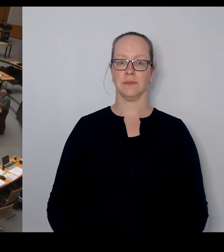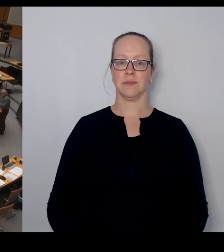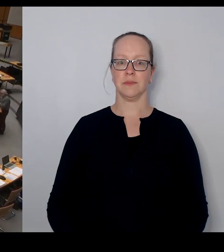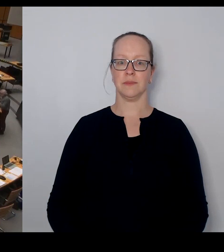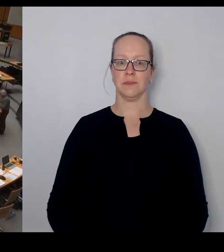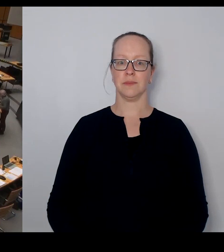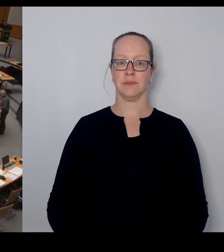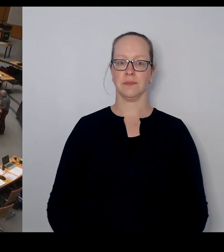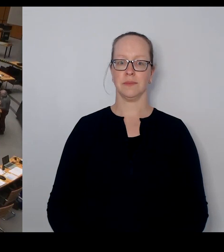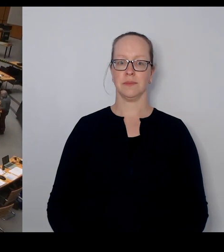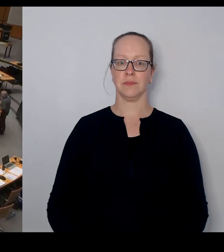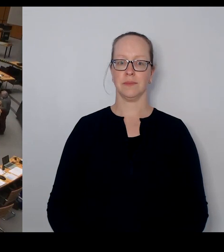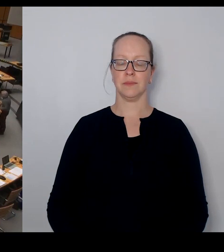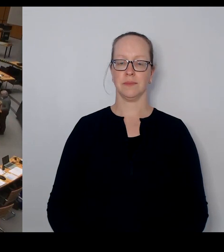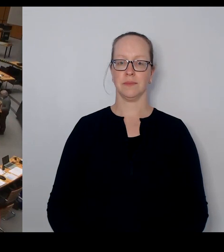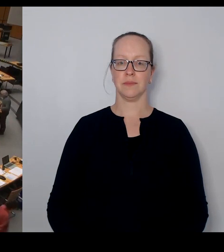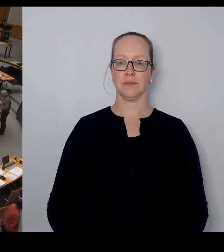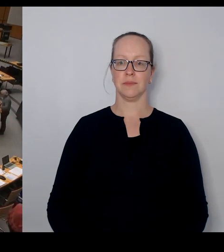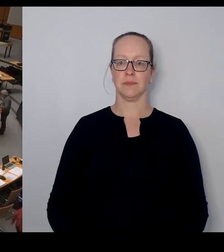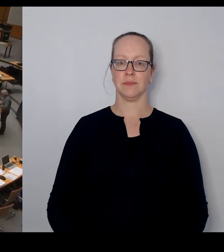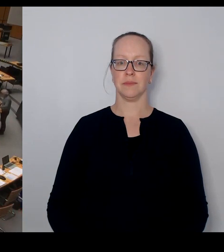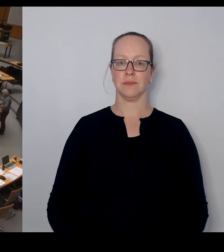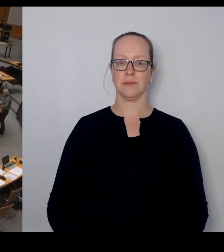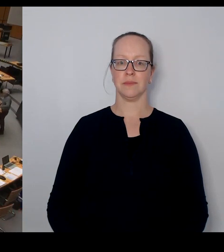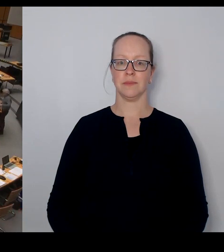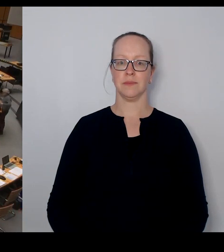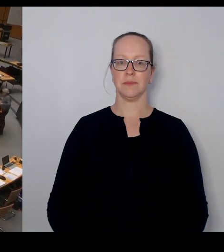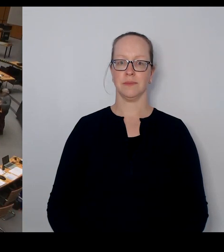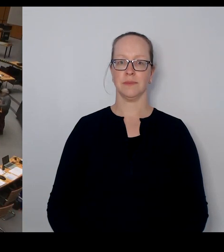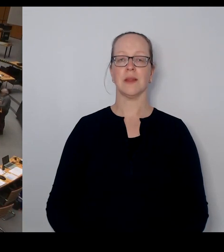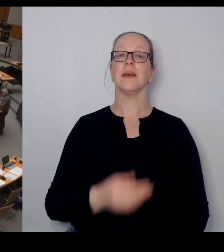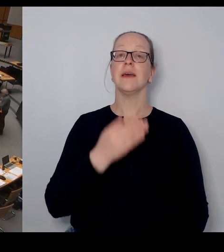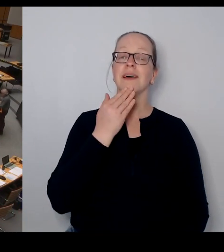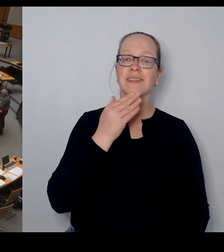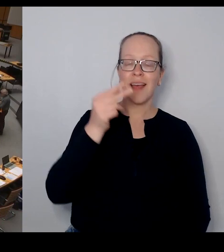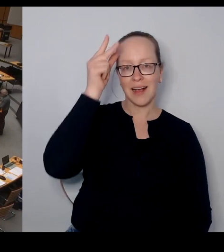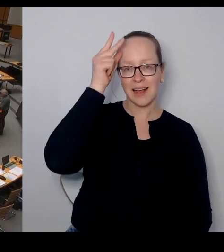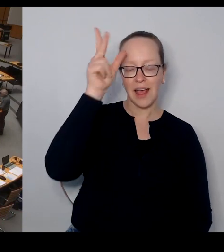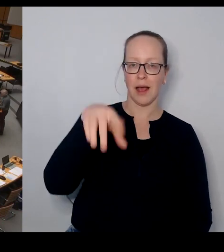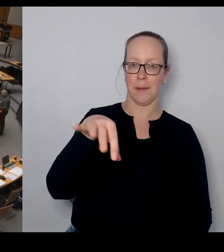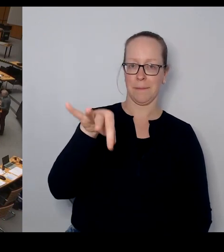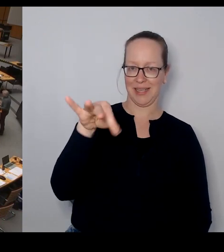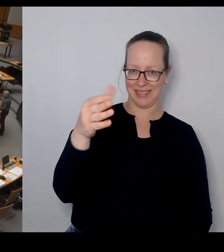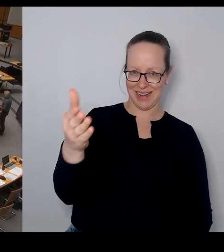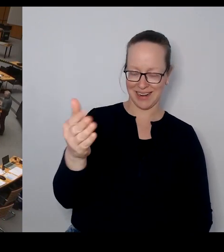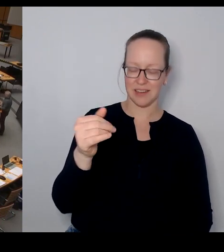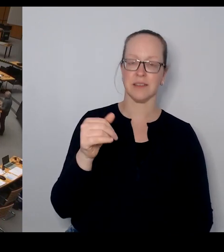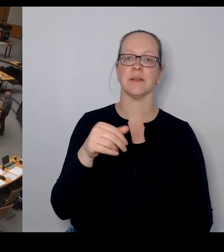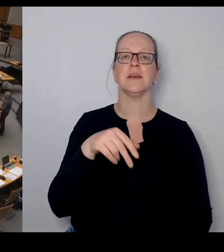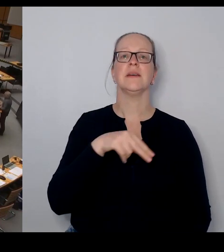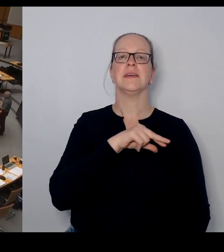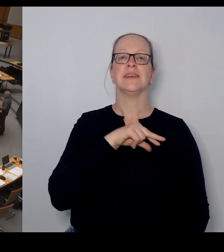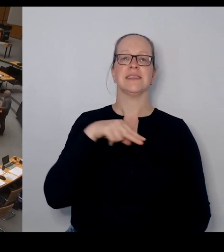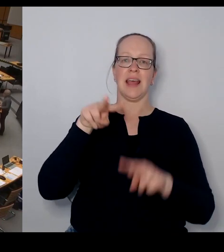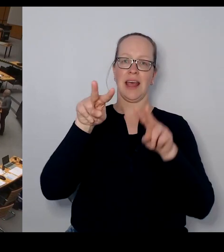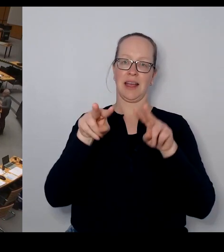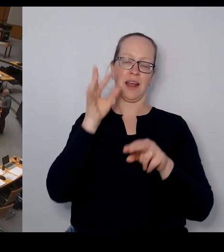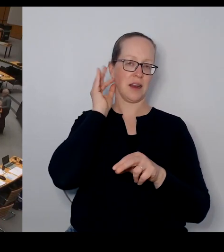Danke schön, Herr Präsident. Sehr geehrte Damen und Herren Ich bin mir ziemlich sicher, dass die AfD Ihrem eigenen Antrag nicht zustimmen wird.